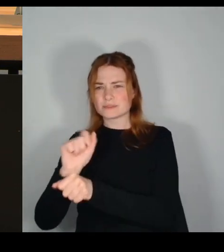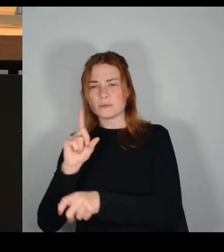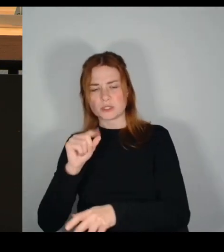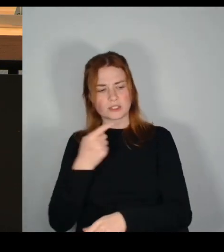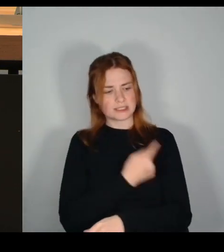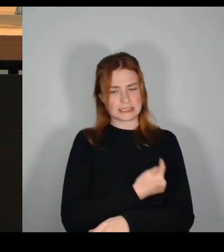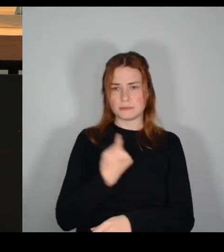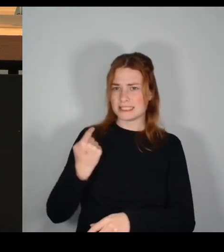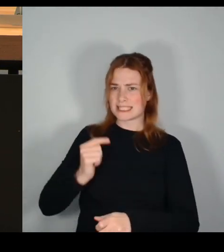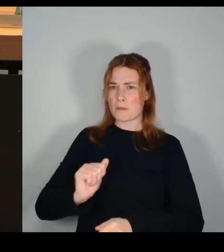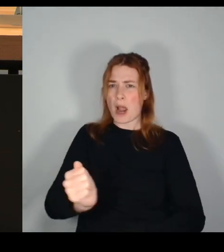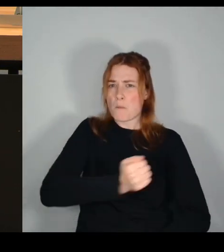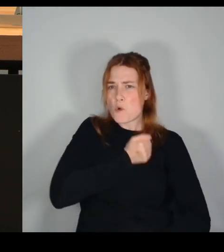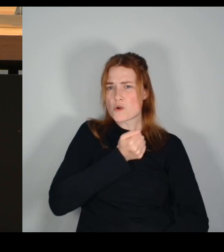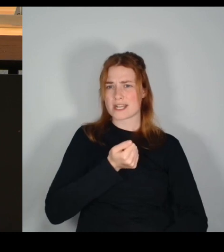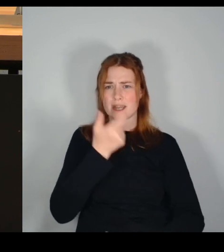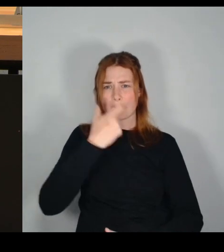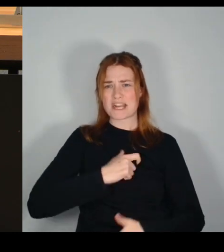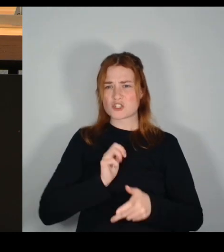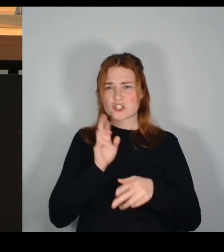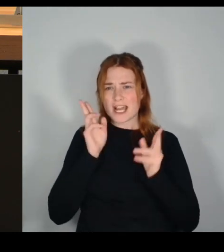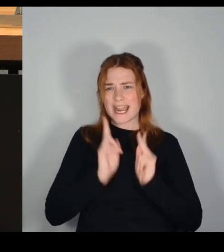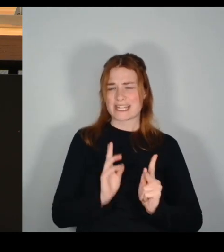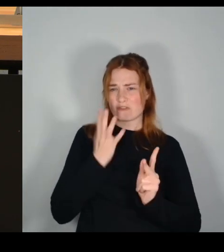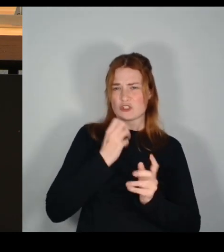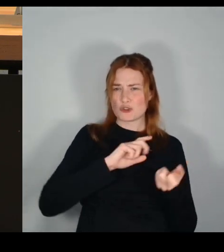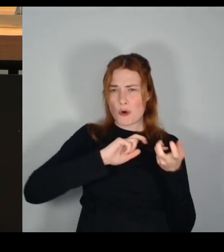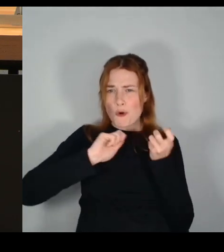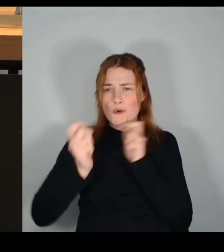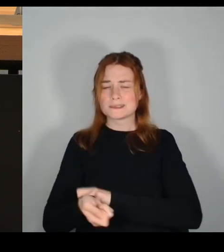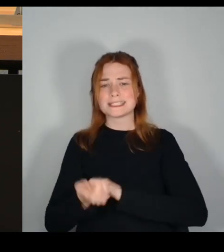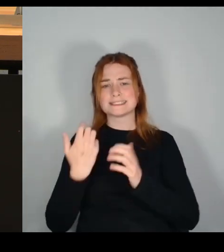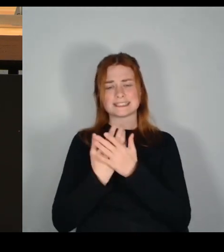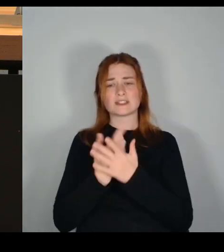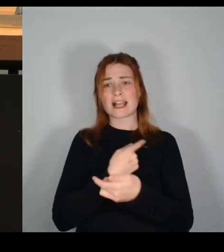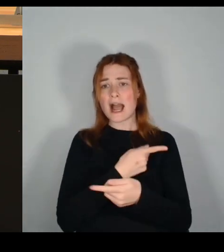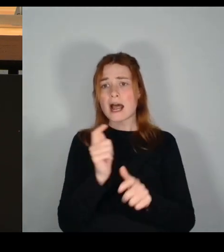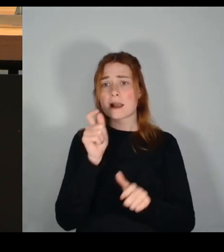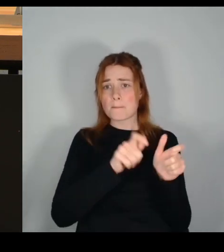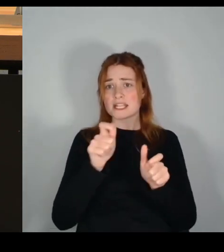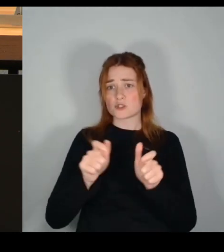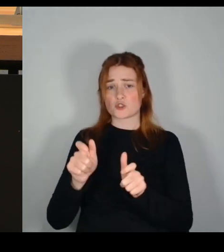Menschen, die heute Newroz feiern, ein friedliches und schönes Neujahrsfest Newroz. Rosberg